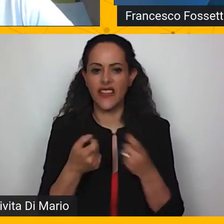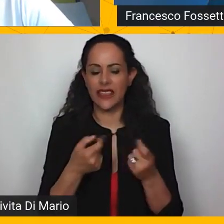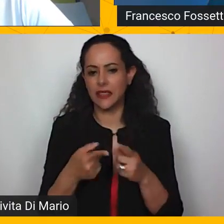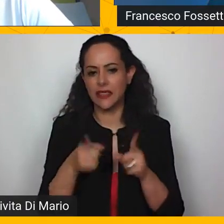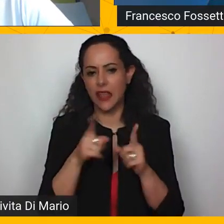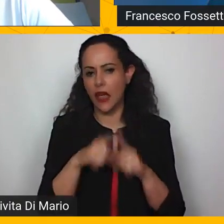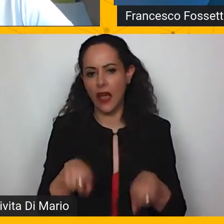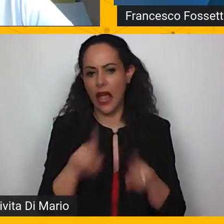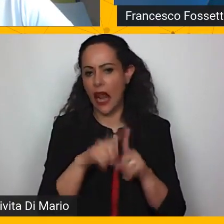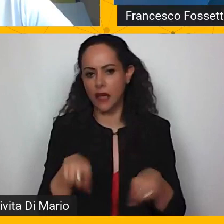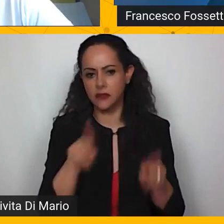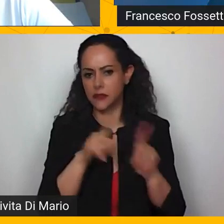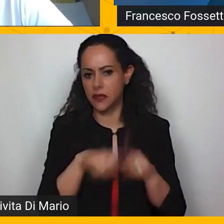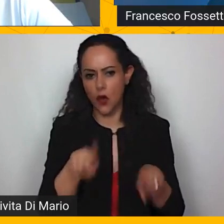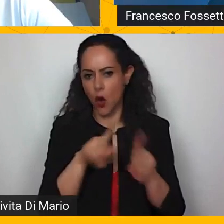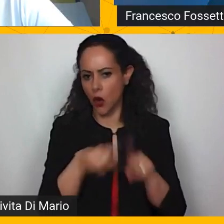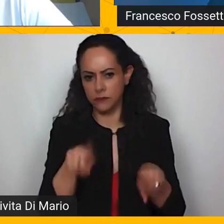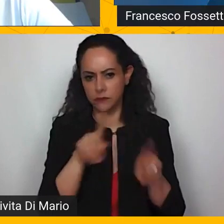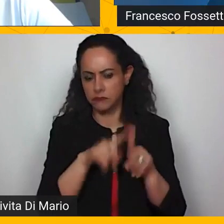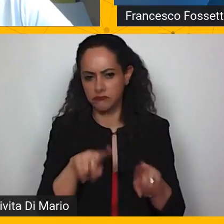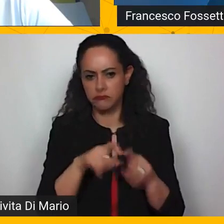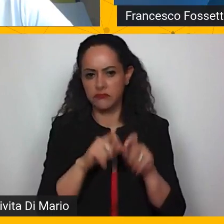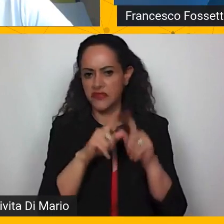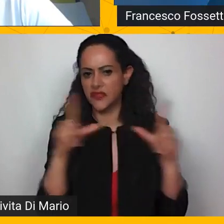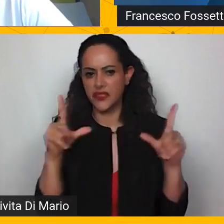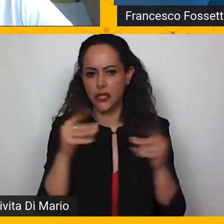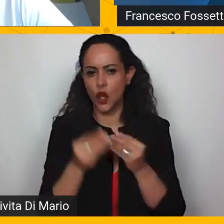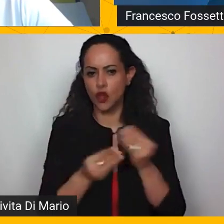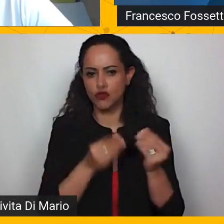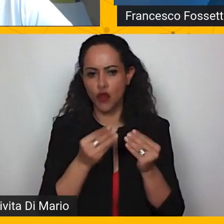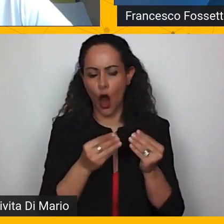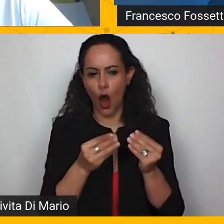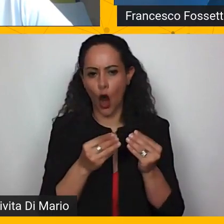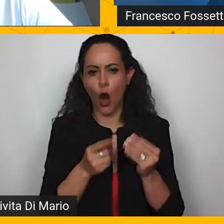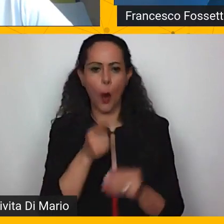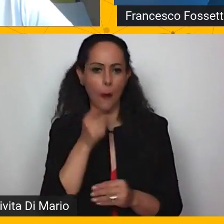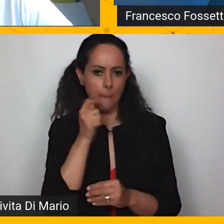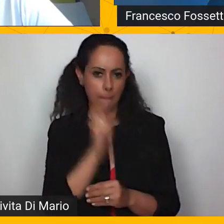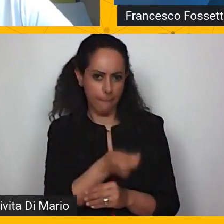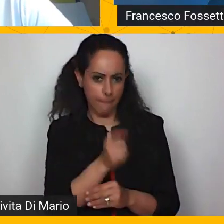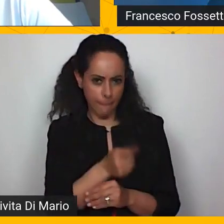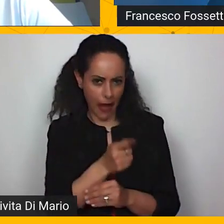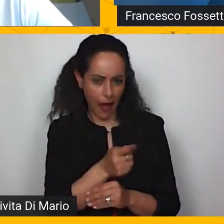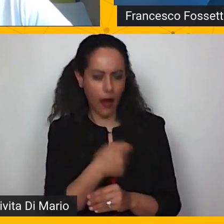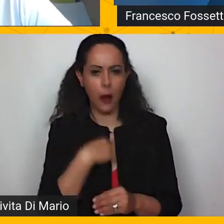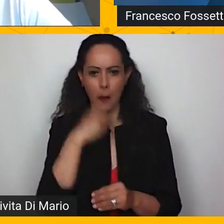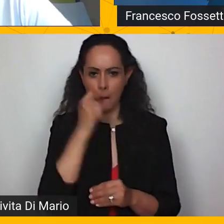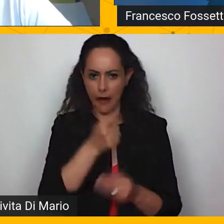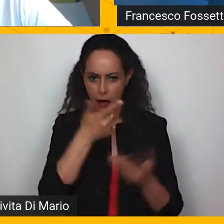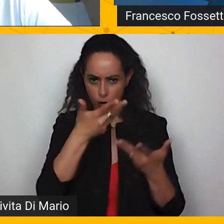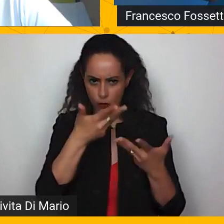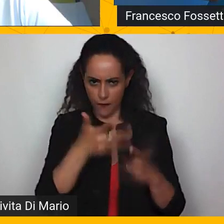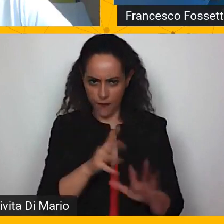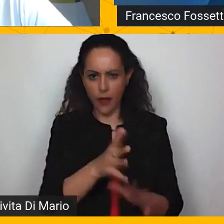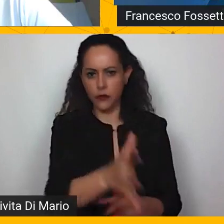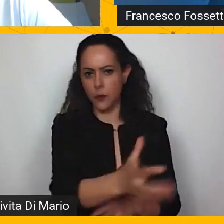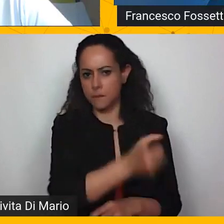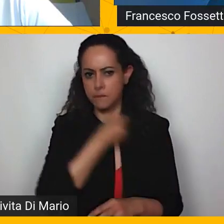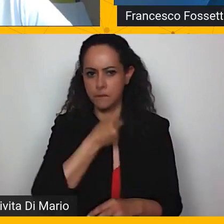di vendita molto più classico quindi esistono ancora giochi che si pagano e una volta che